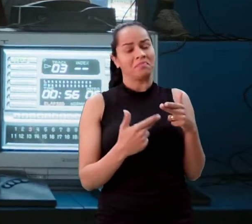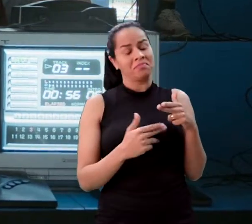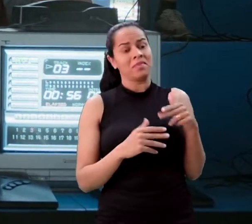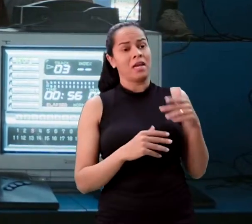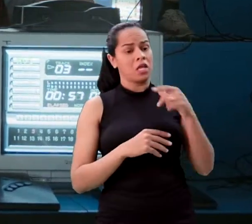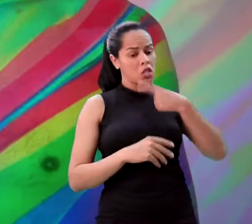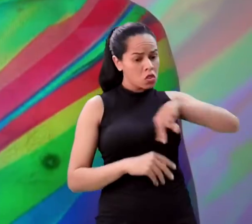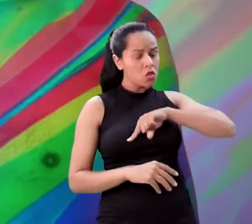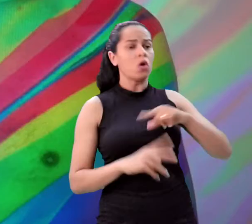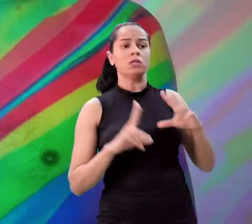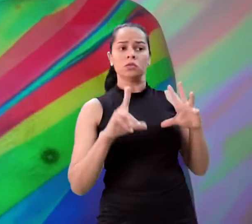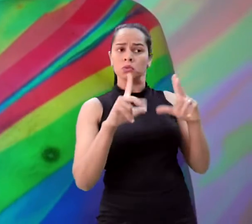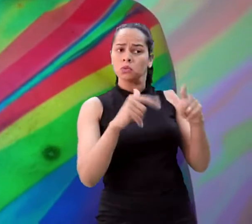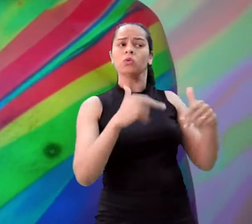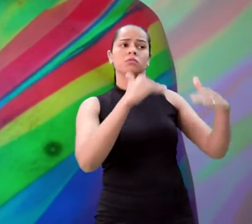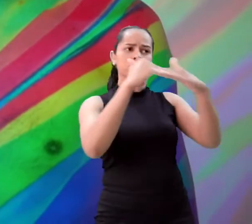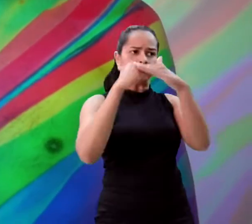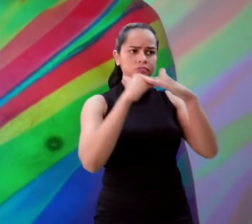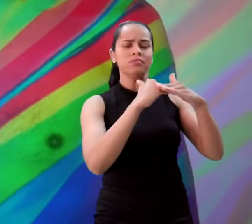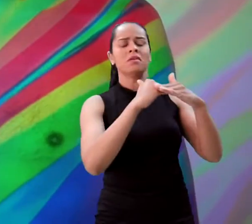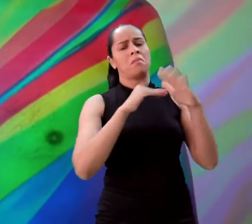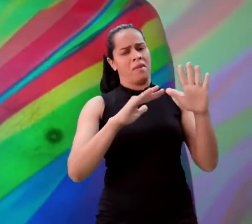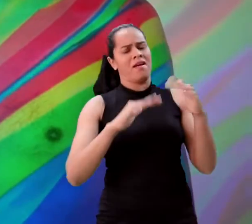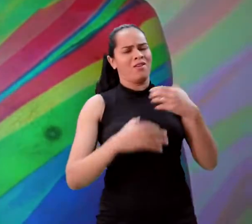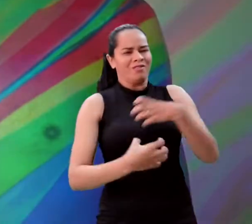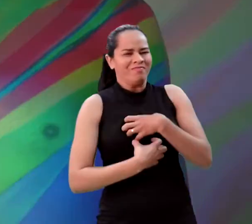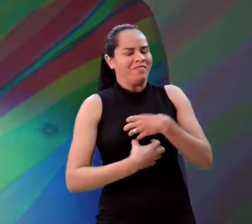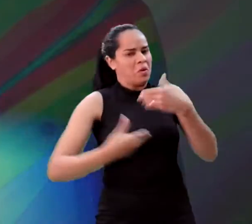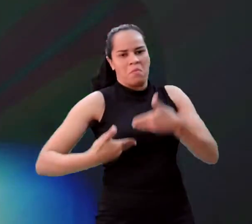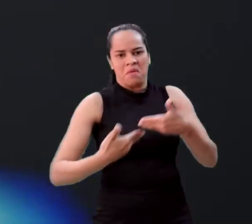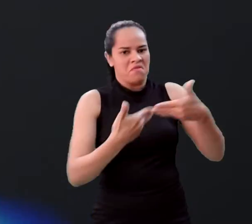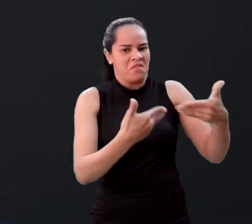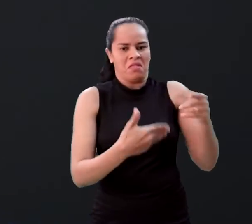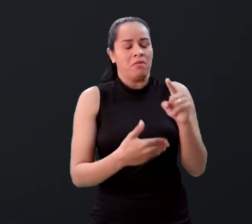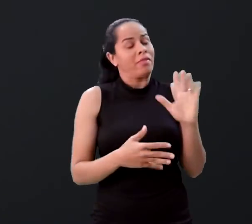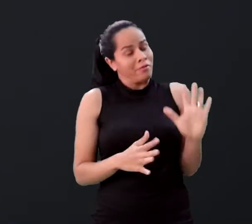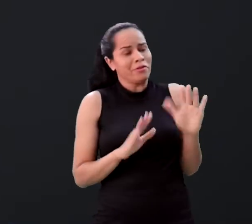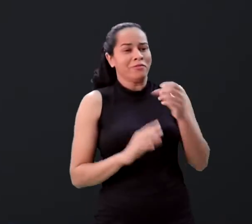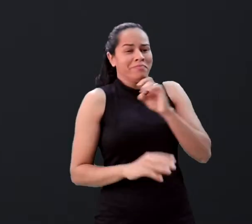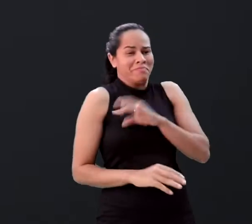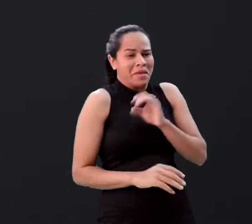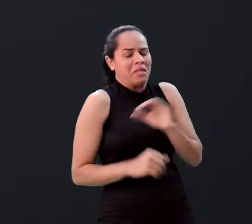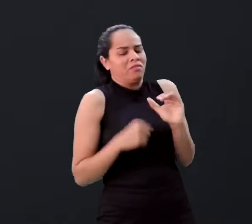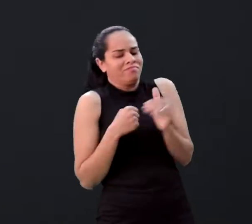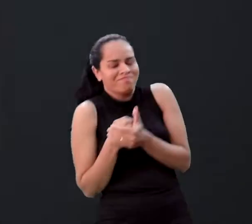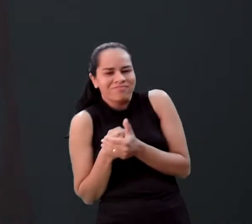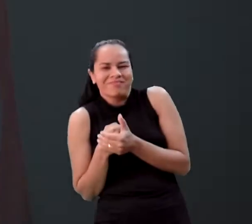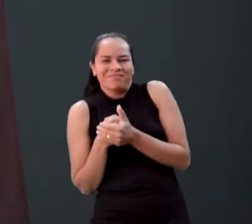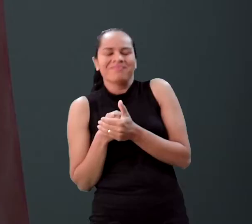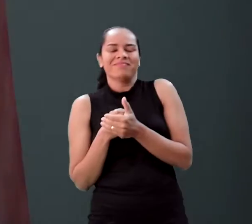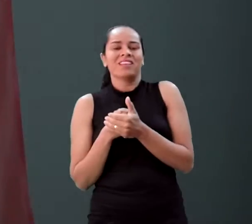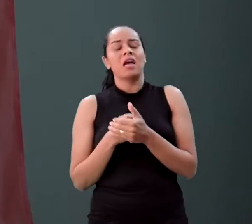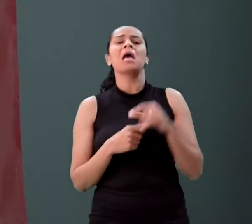E apesar de sermos todos coloridos, as minhas cores não eram bem-vindas. Me amedrontei e me escondi cobrindo tudo aquilo.